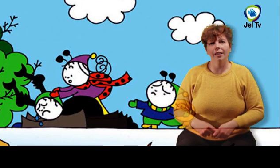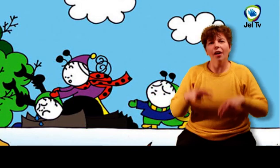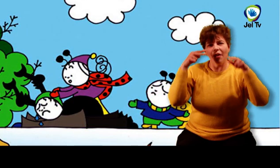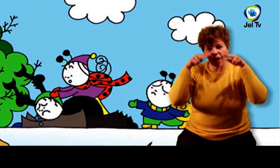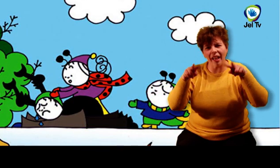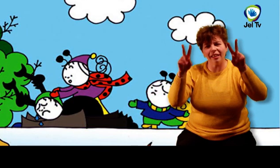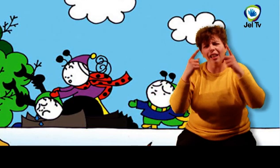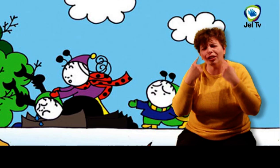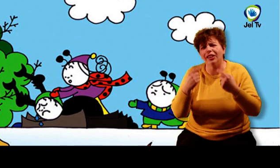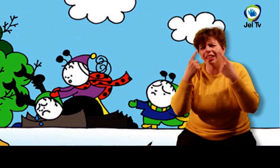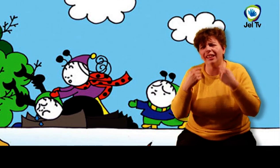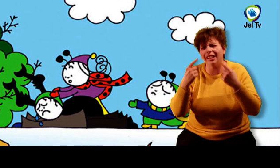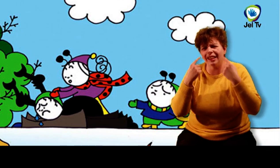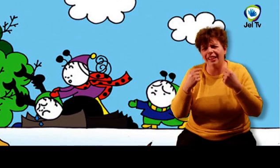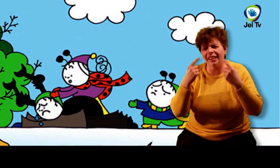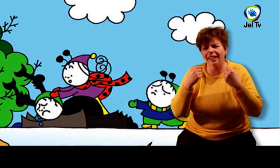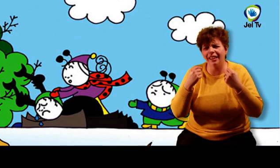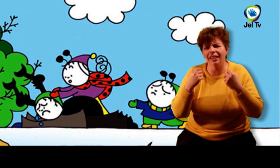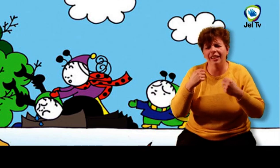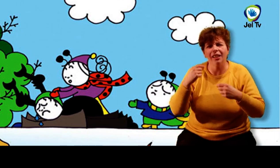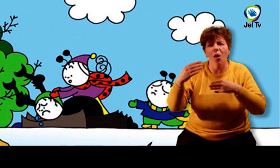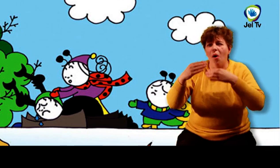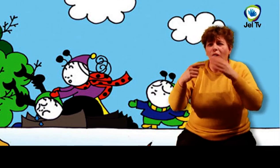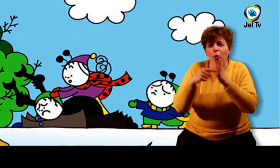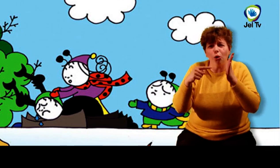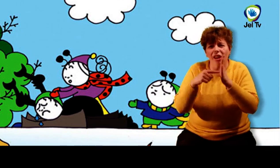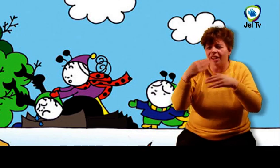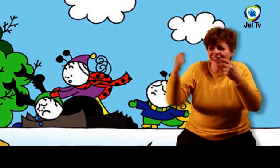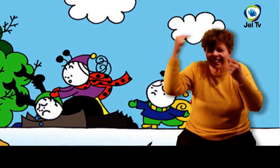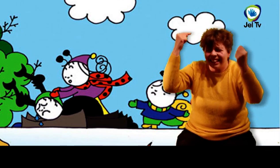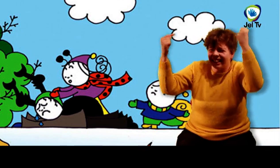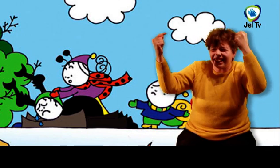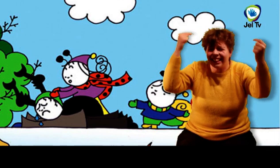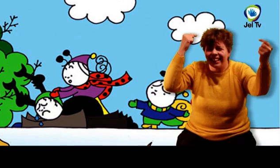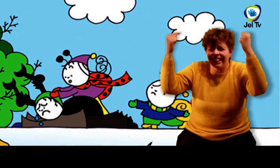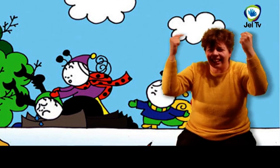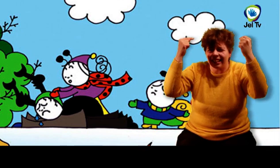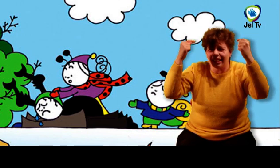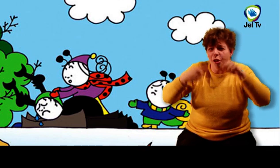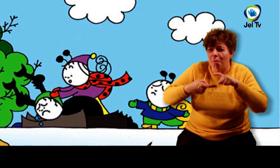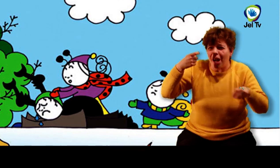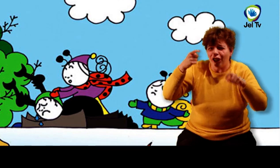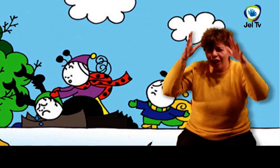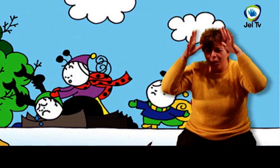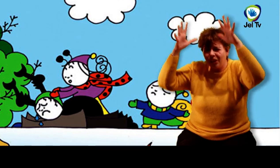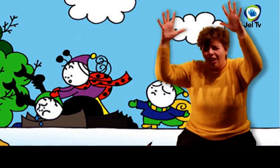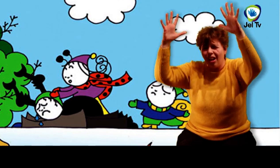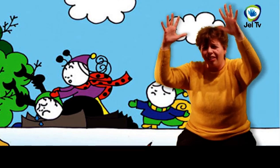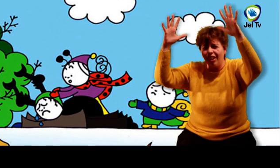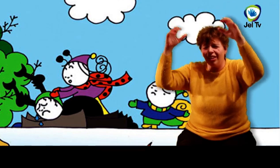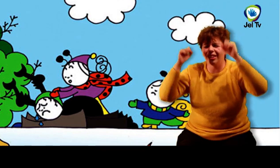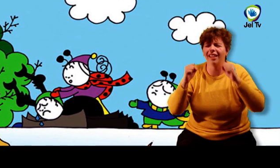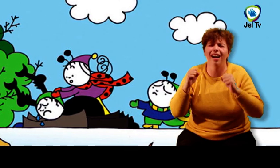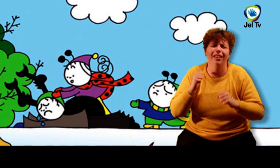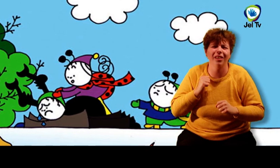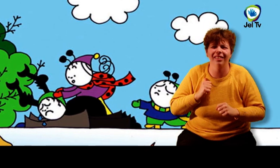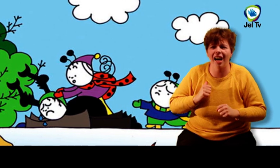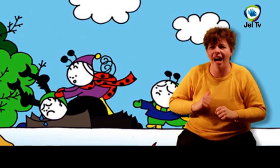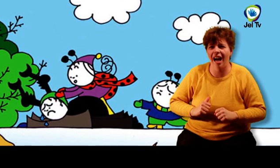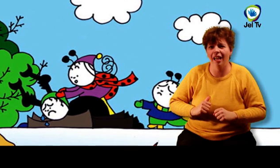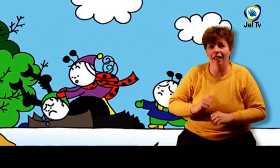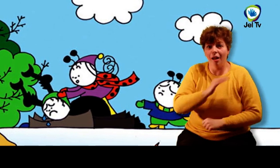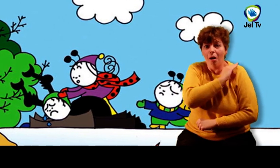Jaj! Össze-vissza szurkáltak a tüskék! Megsérült a szarvacskám! - Nagyon fáj!- sírt Vendel.